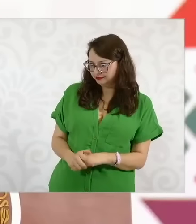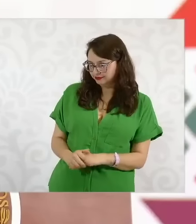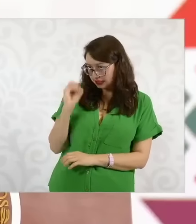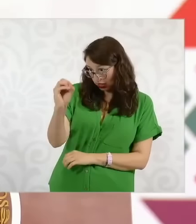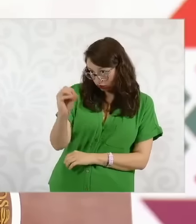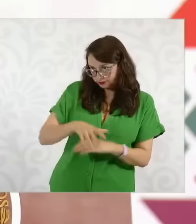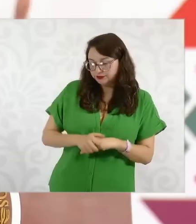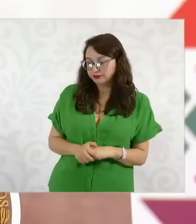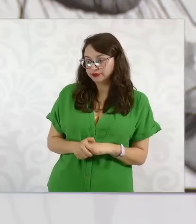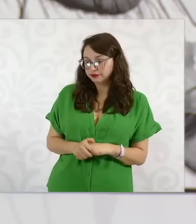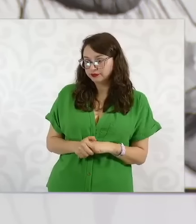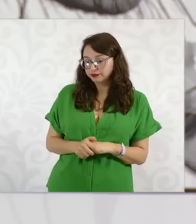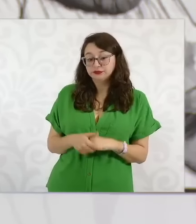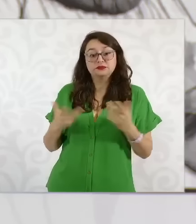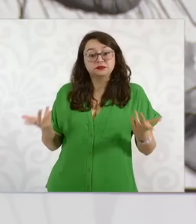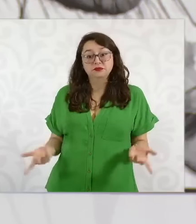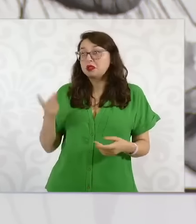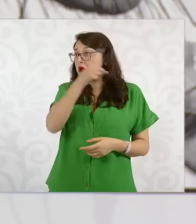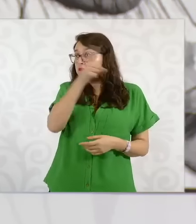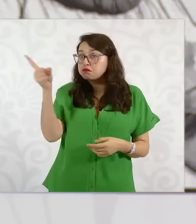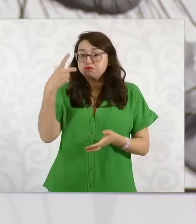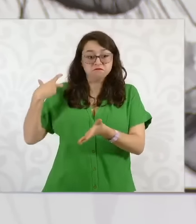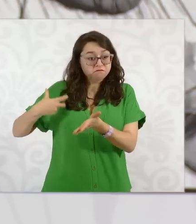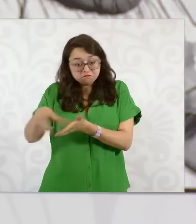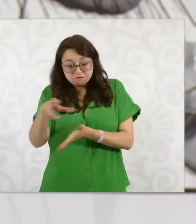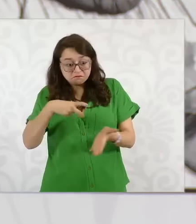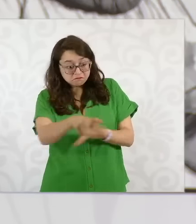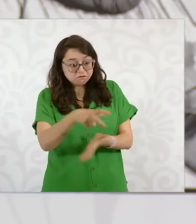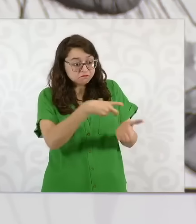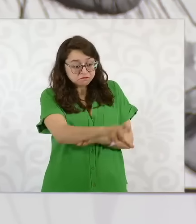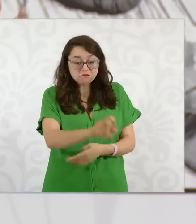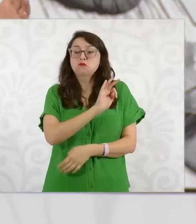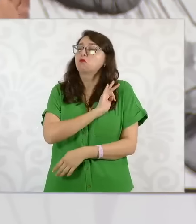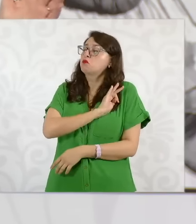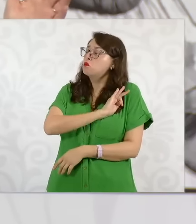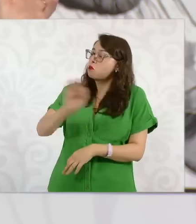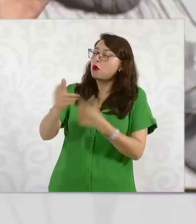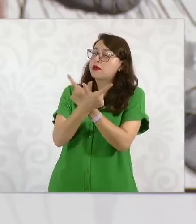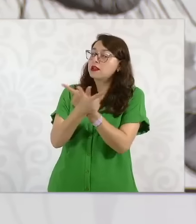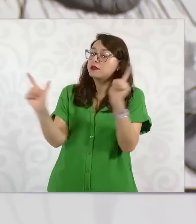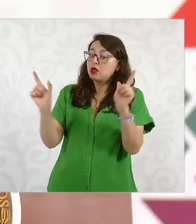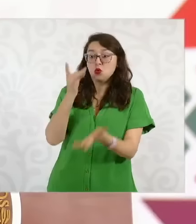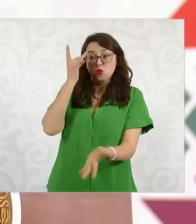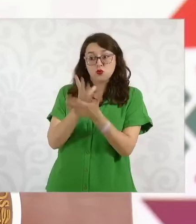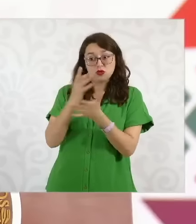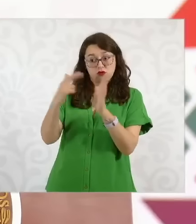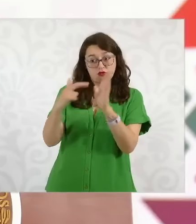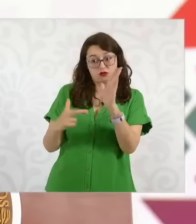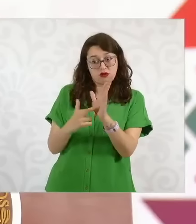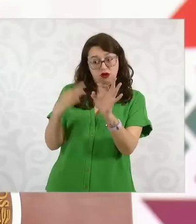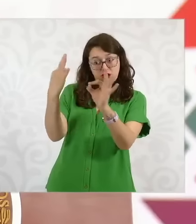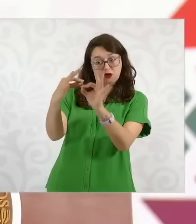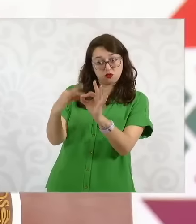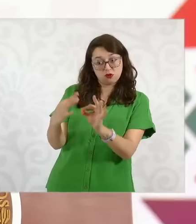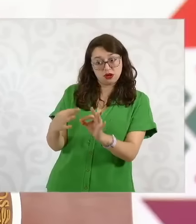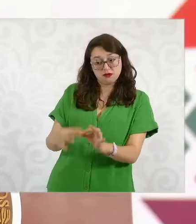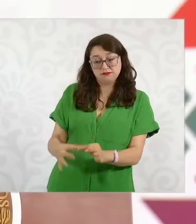Mientras cumplan con las reglas, las normas eh mexicanas, no hay ninguna incertidumbre, ninguna.